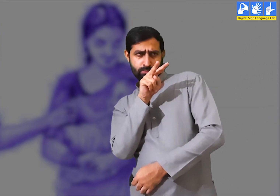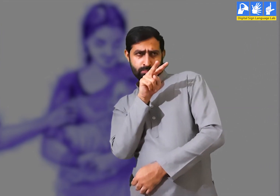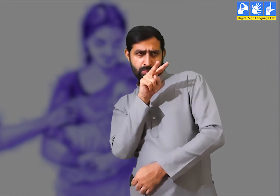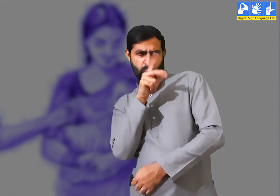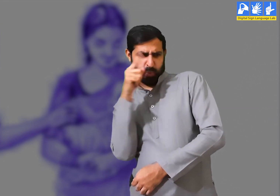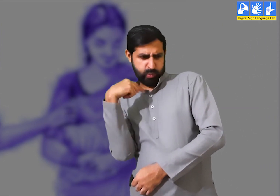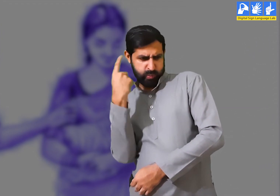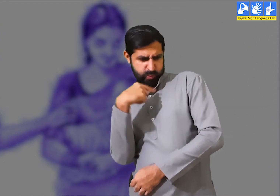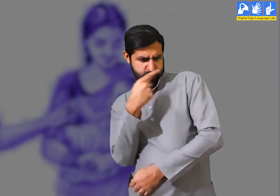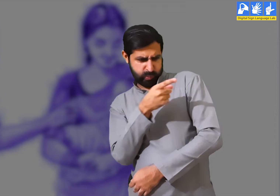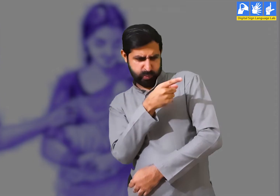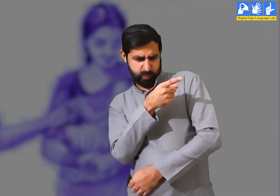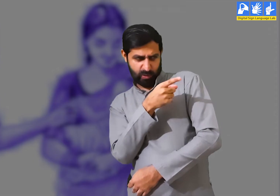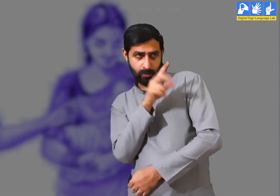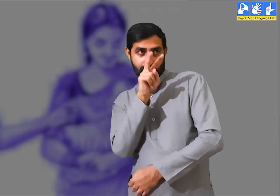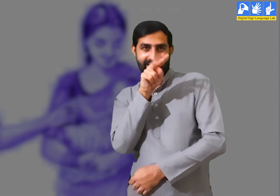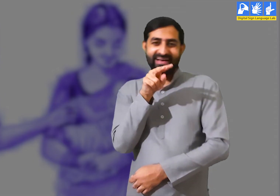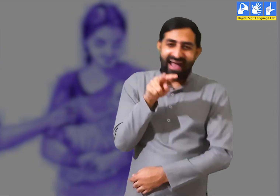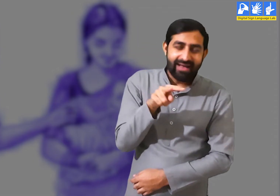और वह ठीक तरह से उन्हें पेहचानन नहीं पा रहा था।